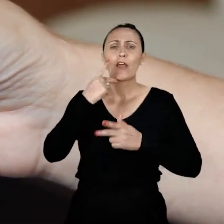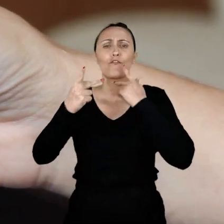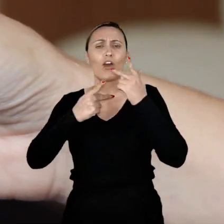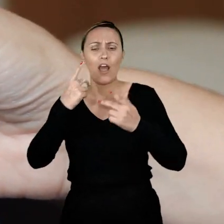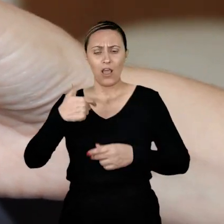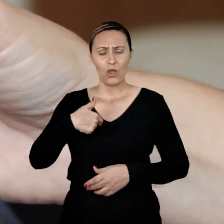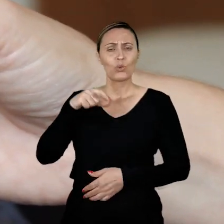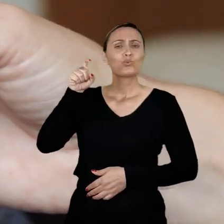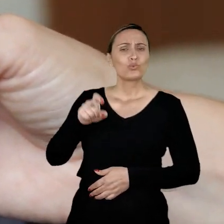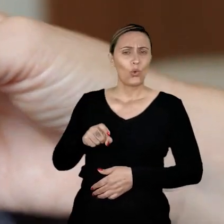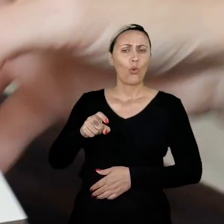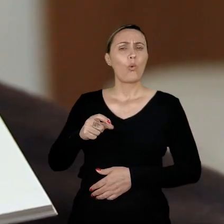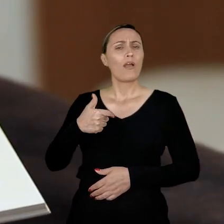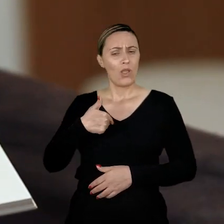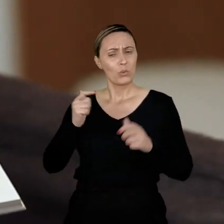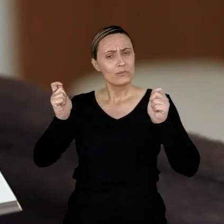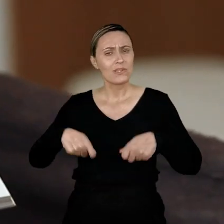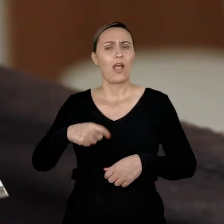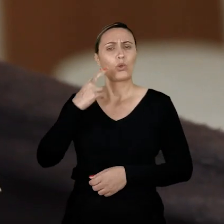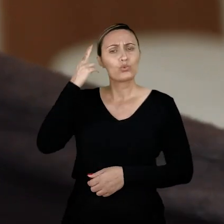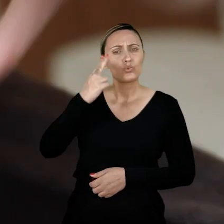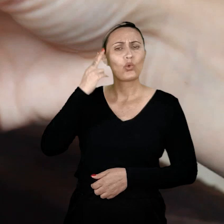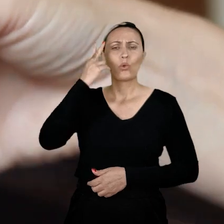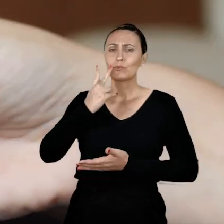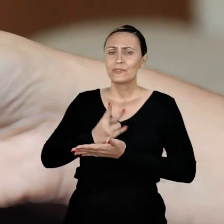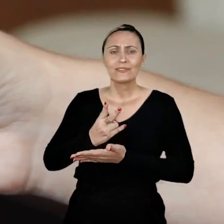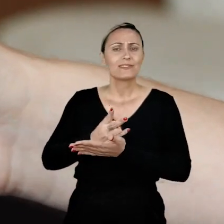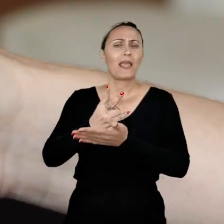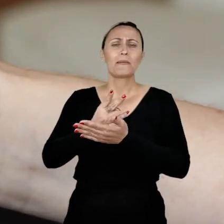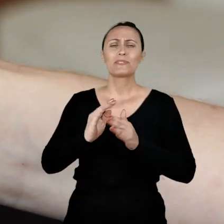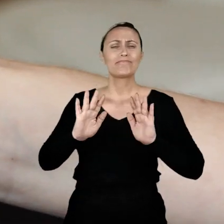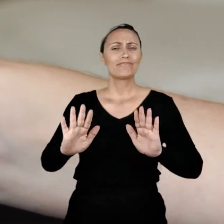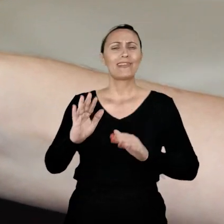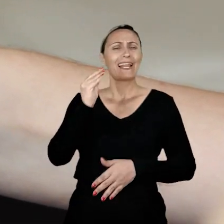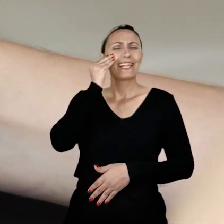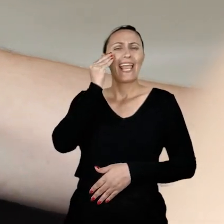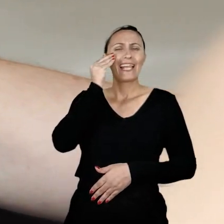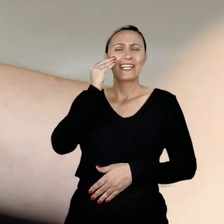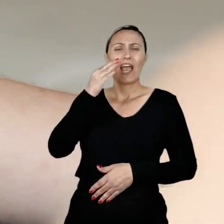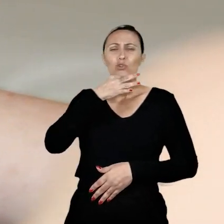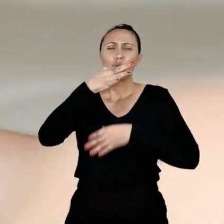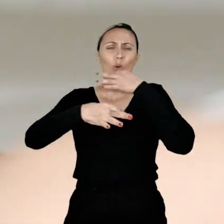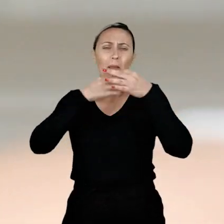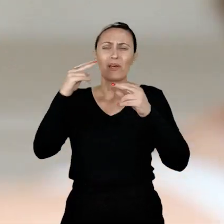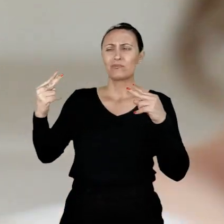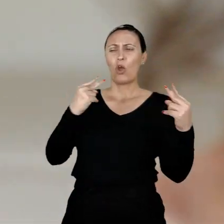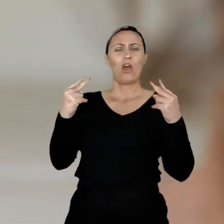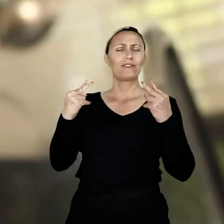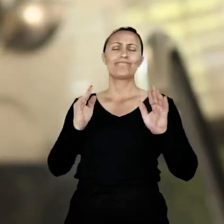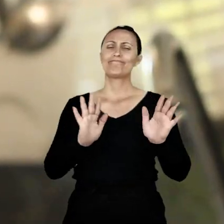A liberdade de sonhar e decidir sempre tentando esquecer os julgamentos. Esses eu guardei e joguei a chave fora.